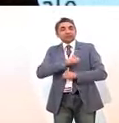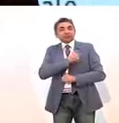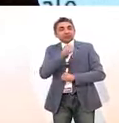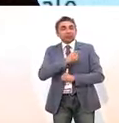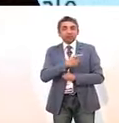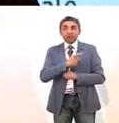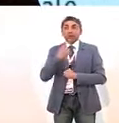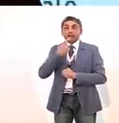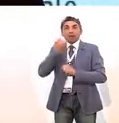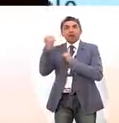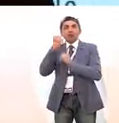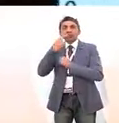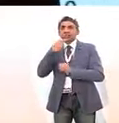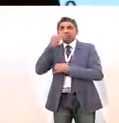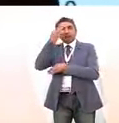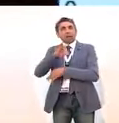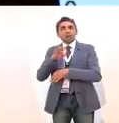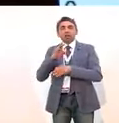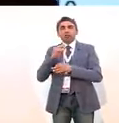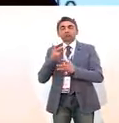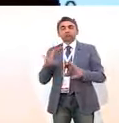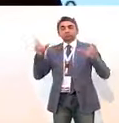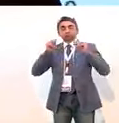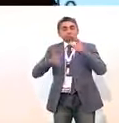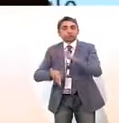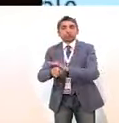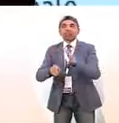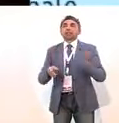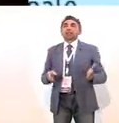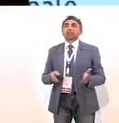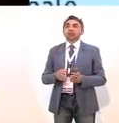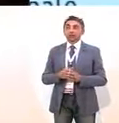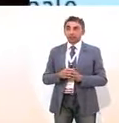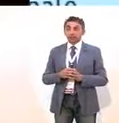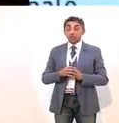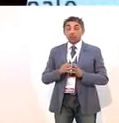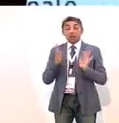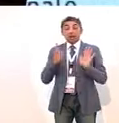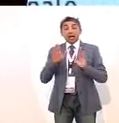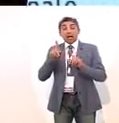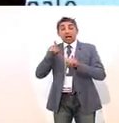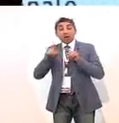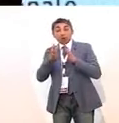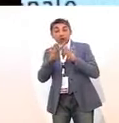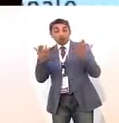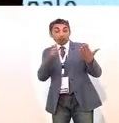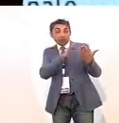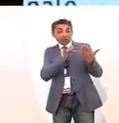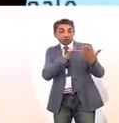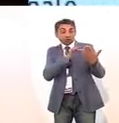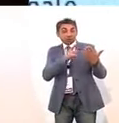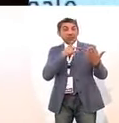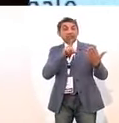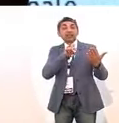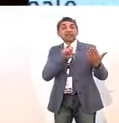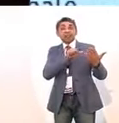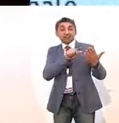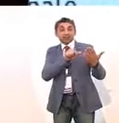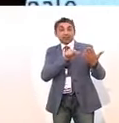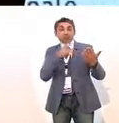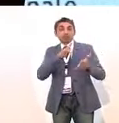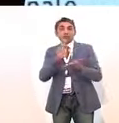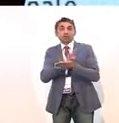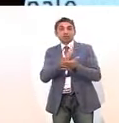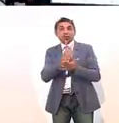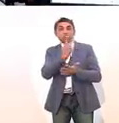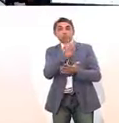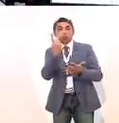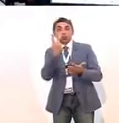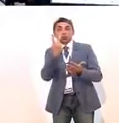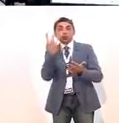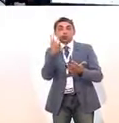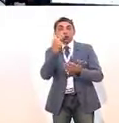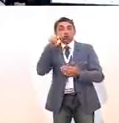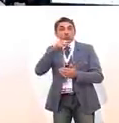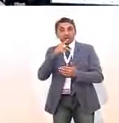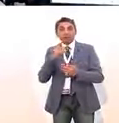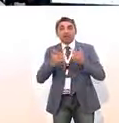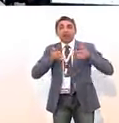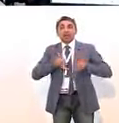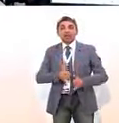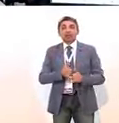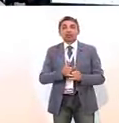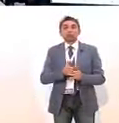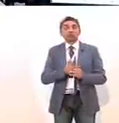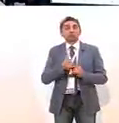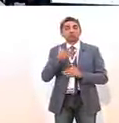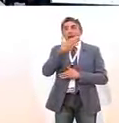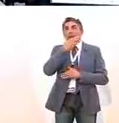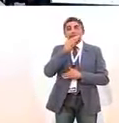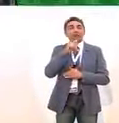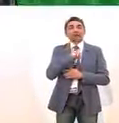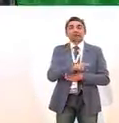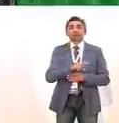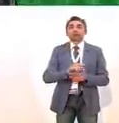di chi riesce a ripartire. Ma alcune delle pagine di De Santis sono meravigliose, dicono: